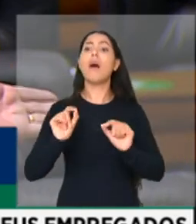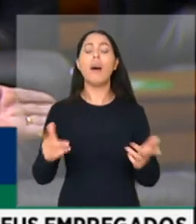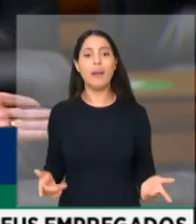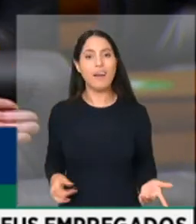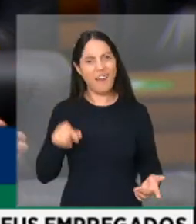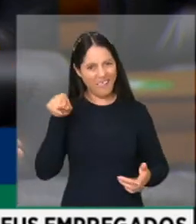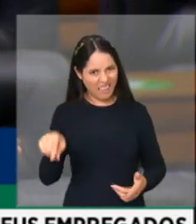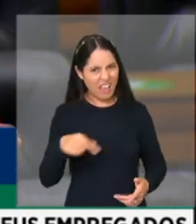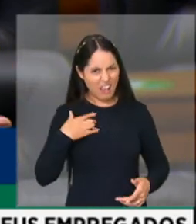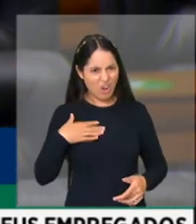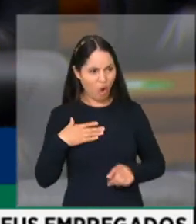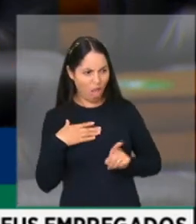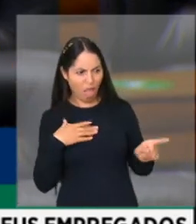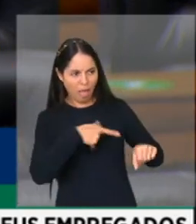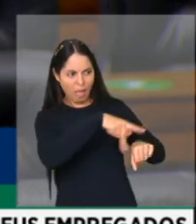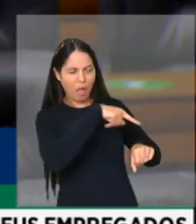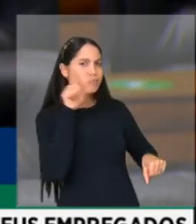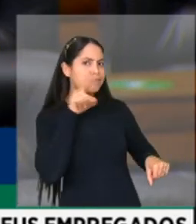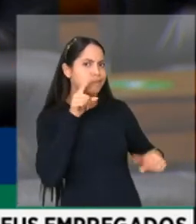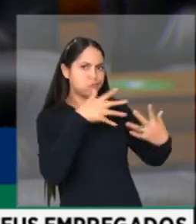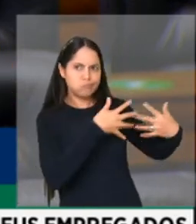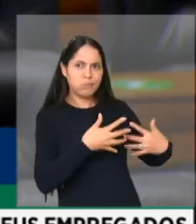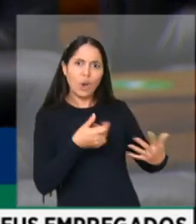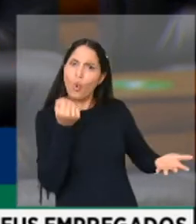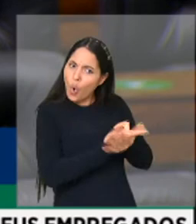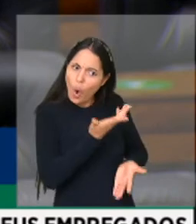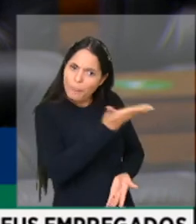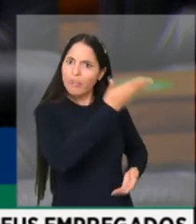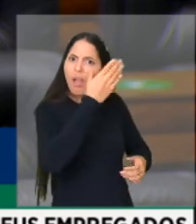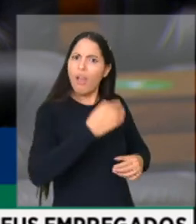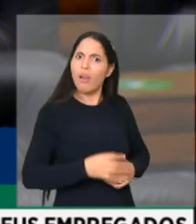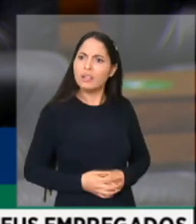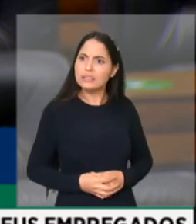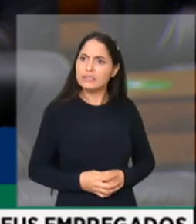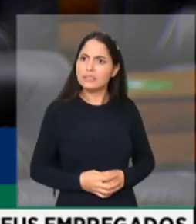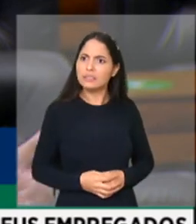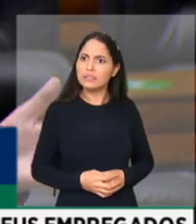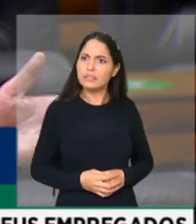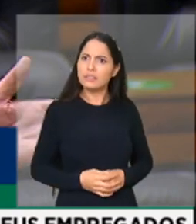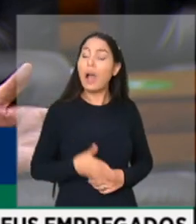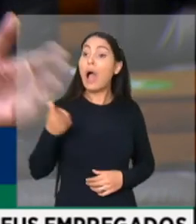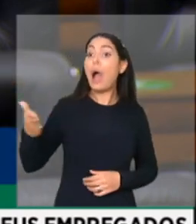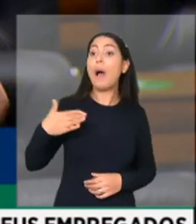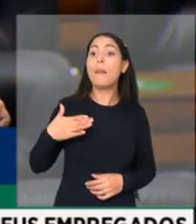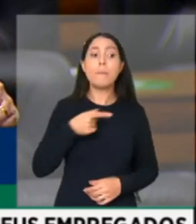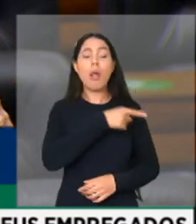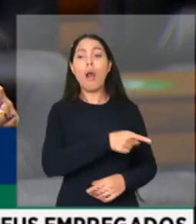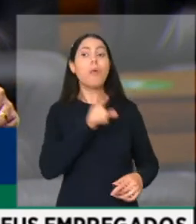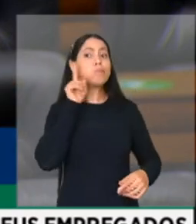É O PAÍS QUE ELE GOSTA? ELE GOSTA DOS ESTADOS UNIDOS? ENTÃO COMPRA AS VACINAS NOS ESTADOS UNIDOS. AH, MAS OS ESTADOS UNIDOS TÊM UMA LEI QUE A VACINA FEITA LÁ SÓ